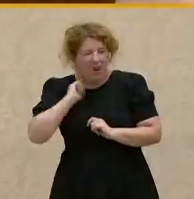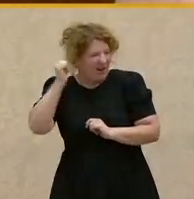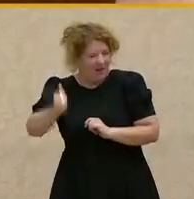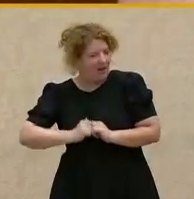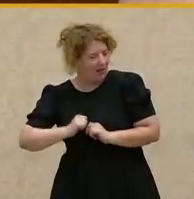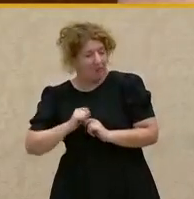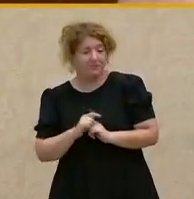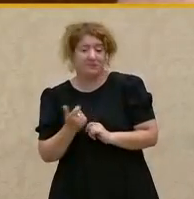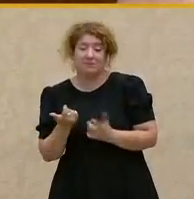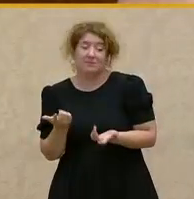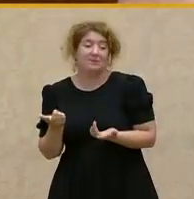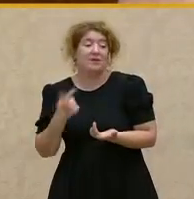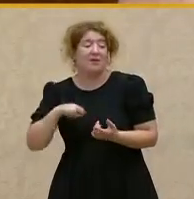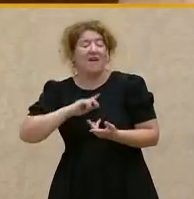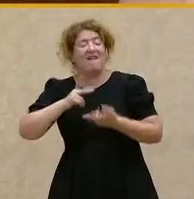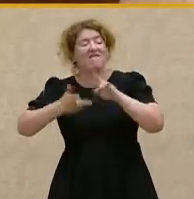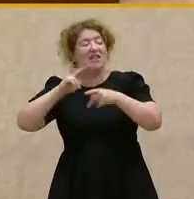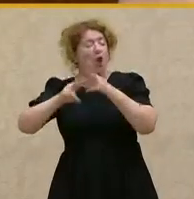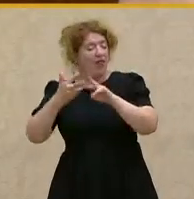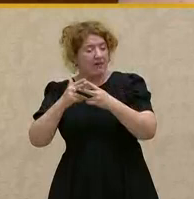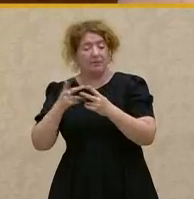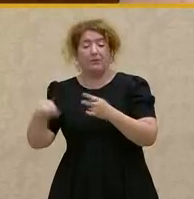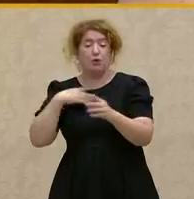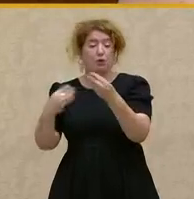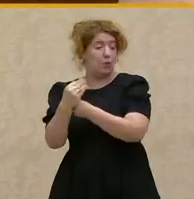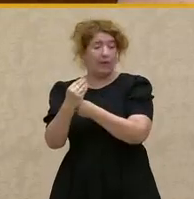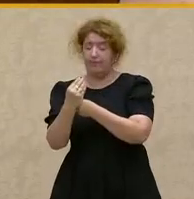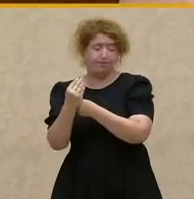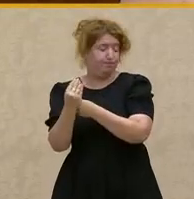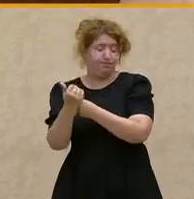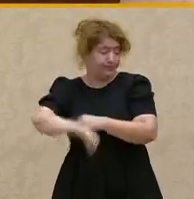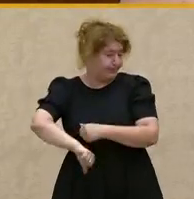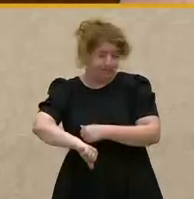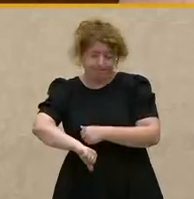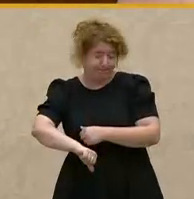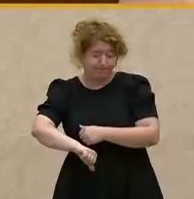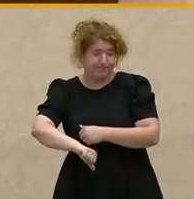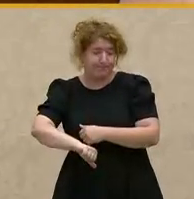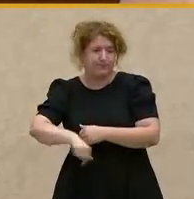Por desgracia como FESOCE se nos sacó la subvención, nos hemos presentado con